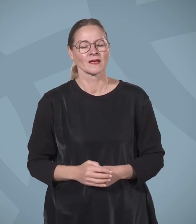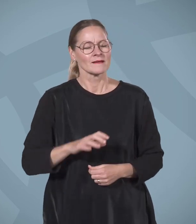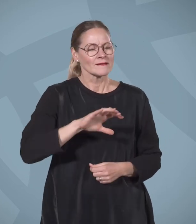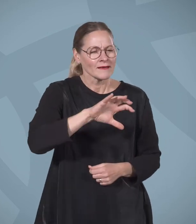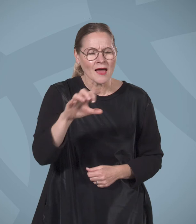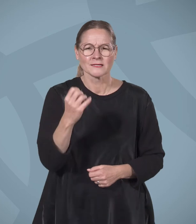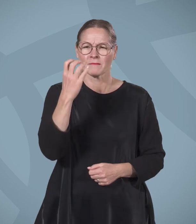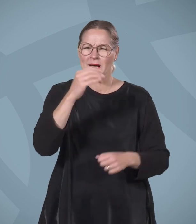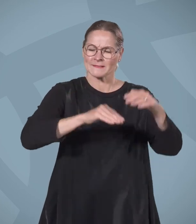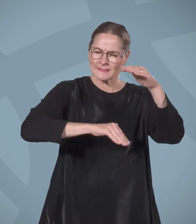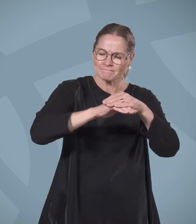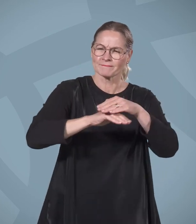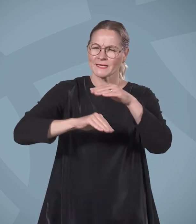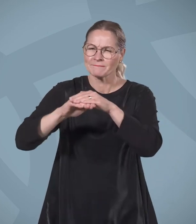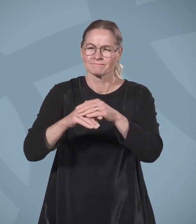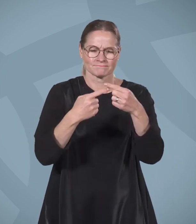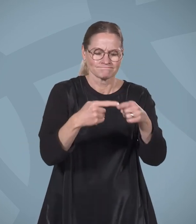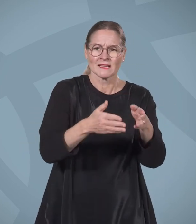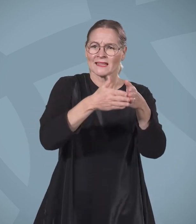Käyttävät kaikkia mahdollisia keinoja maksimaalisesti, -